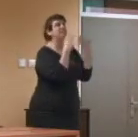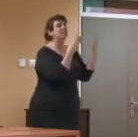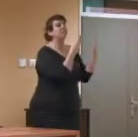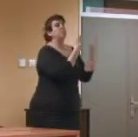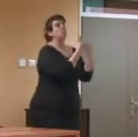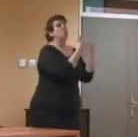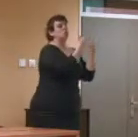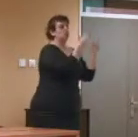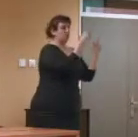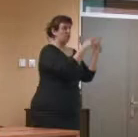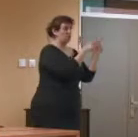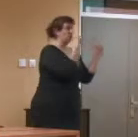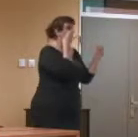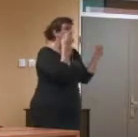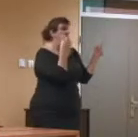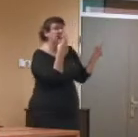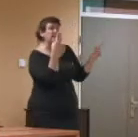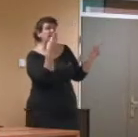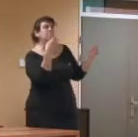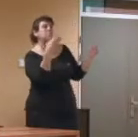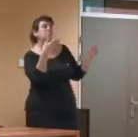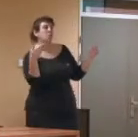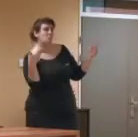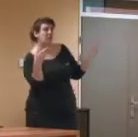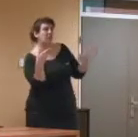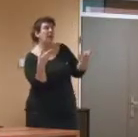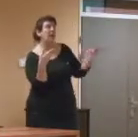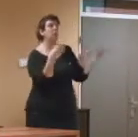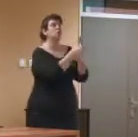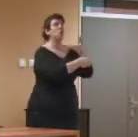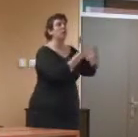cuando valía la mitad, el resto se lo repartieron entre ellos.